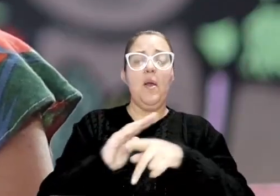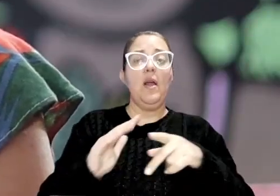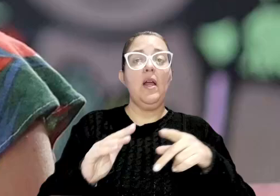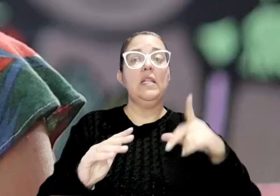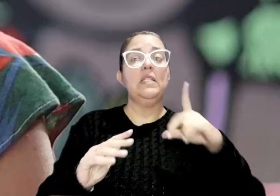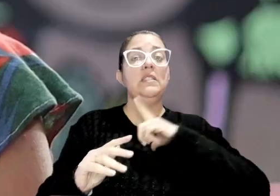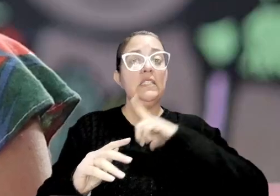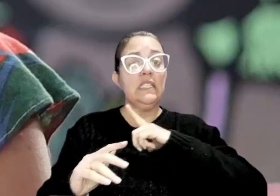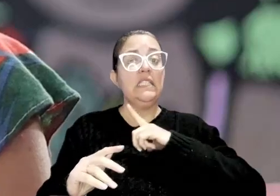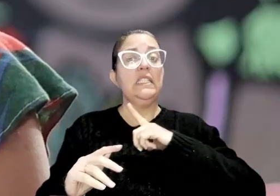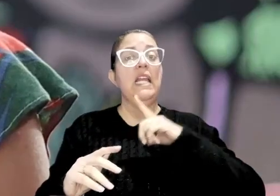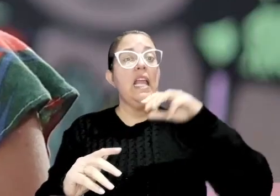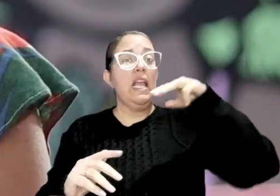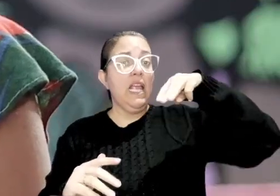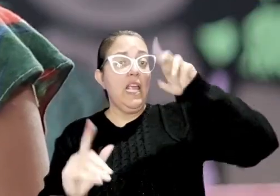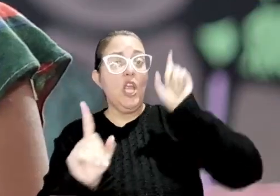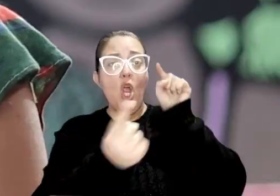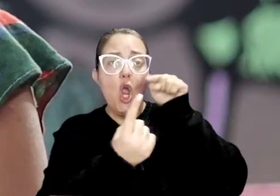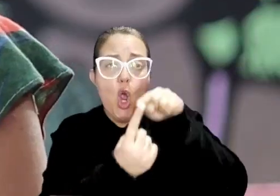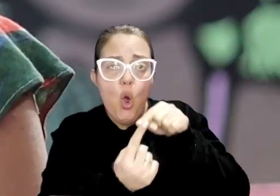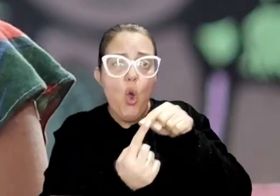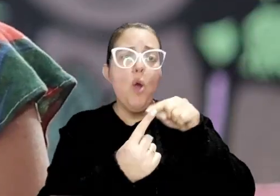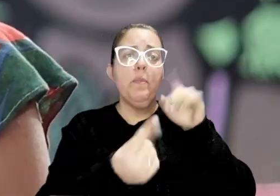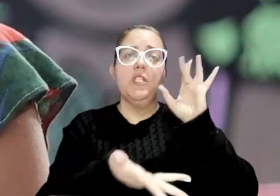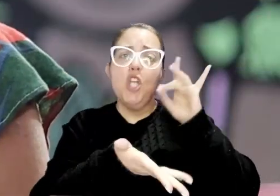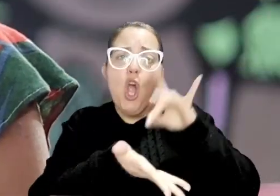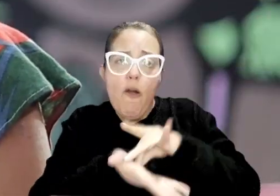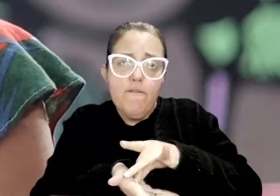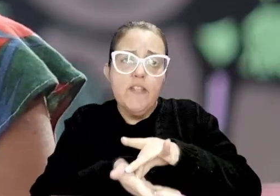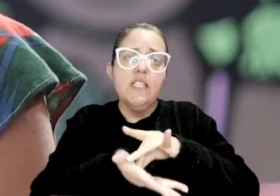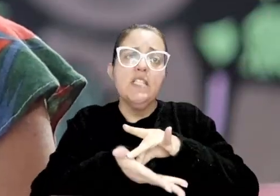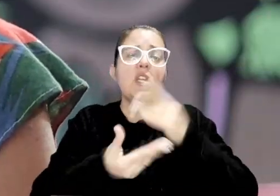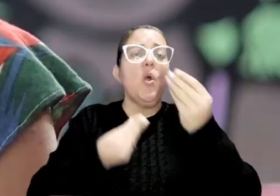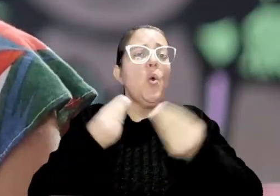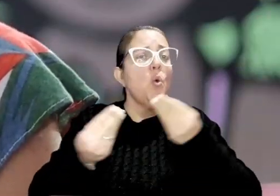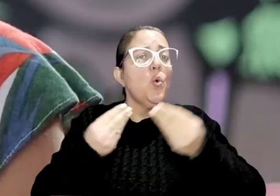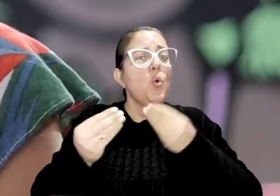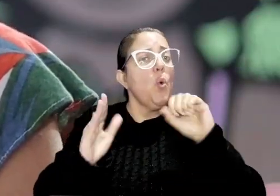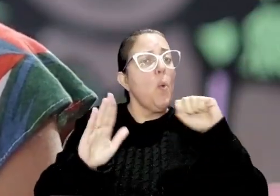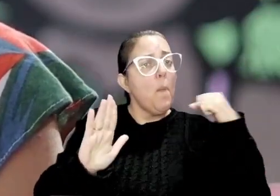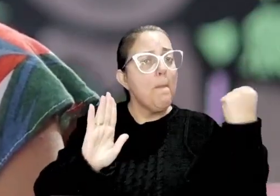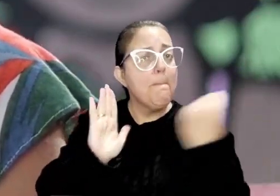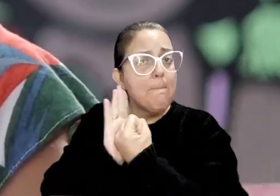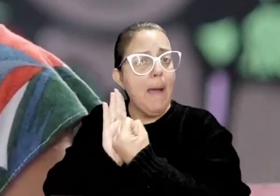forma mais Ampla possível os Marcos de Proteção Ambiental a a gente só vai fazer isso se a gente